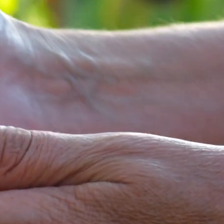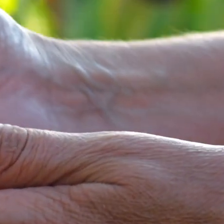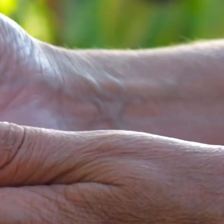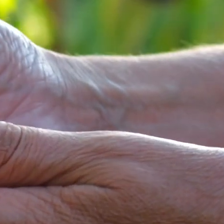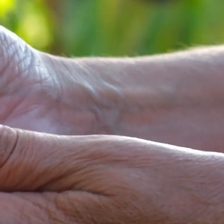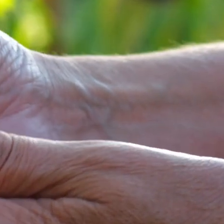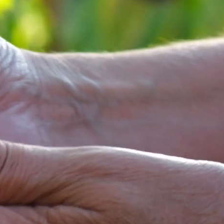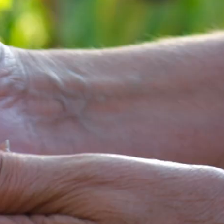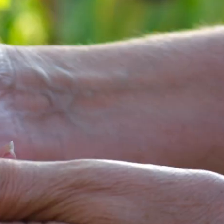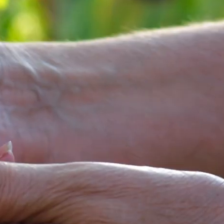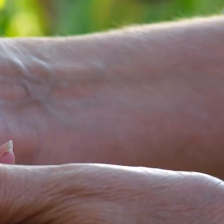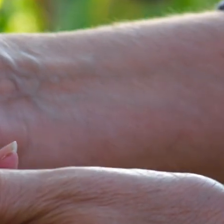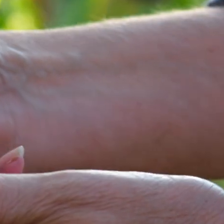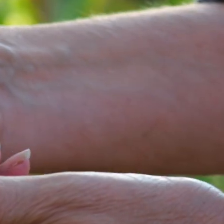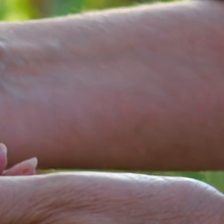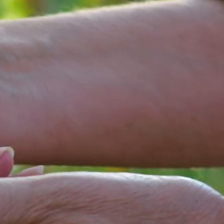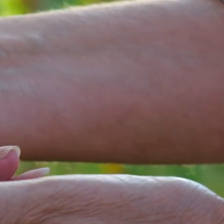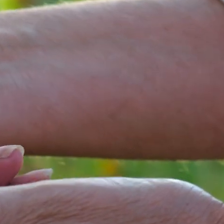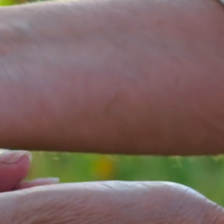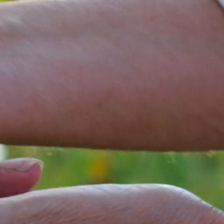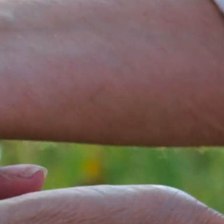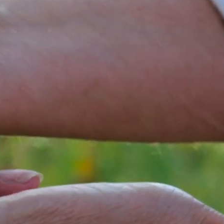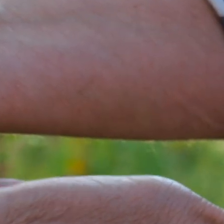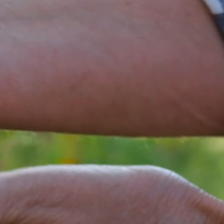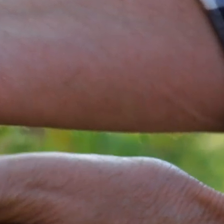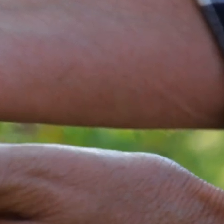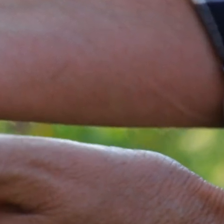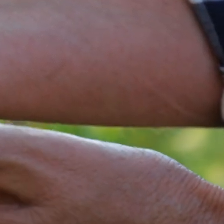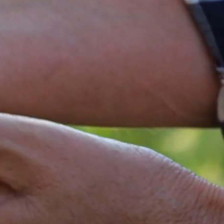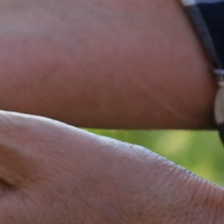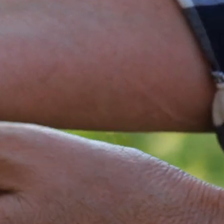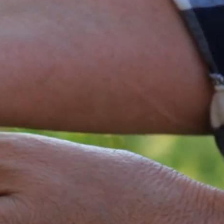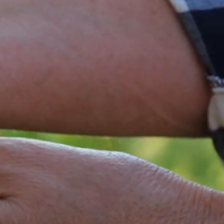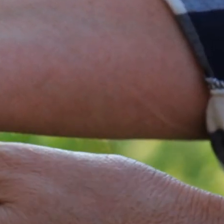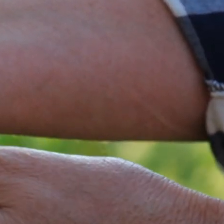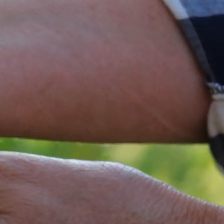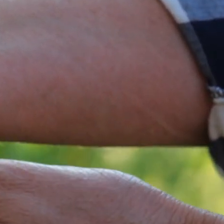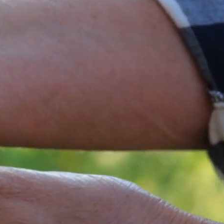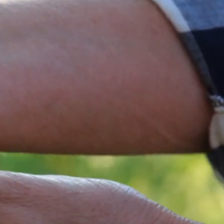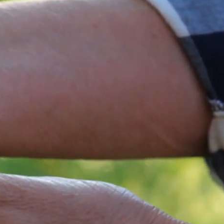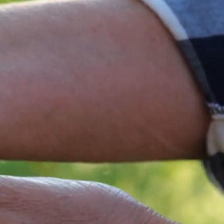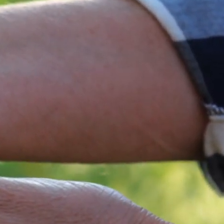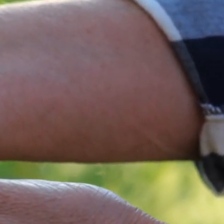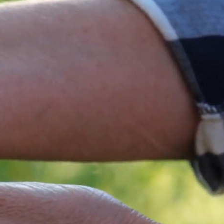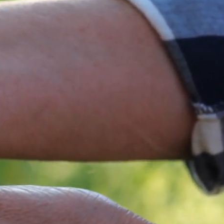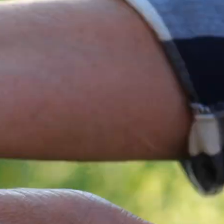legislar al respecto pero los investigadores señalan que las esporas eh de las plantas del